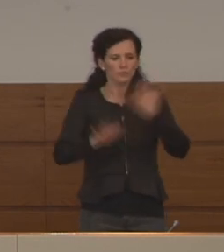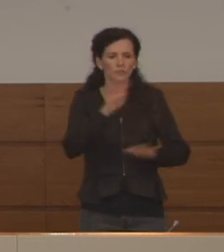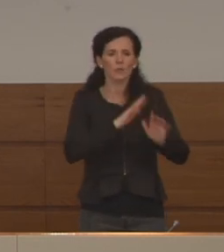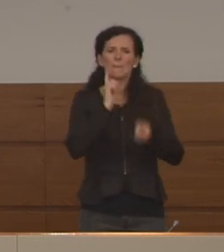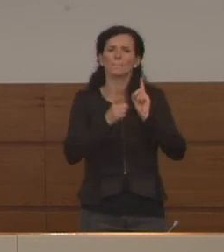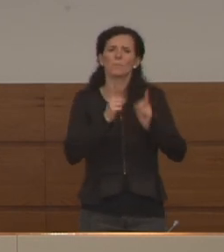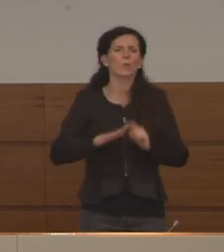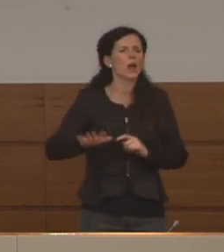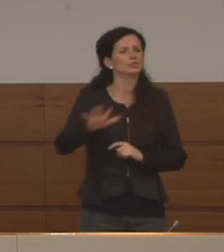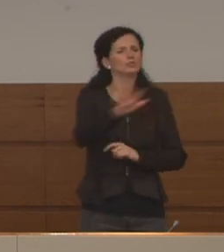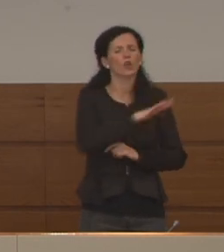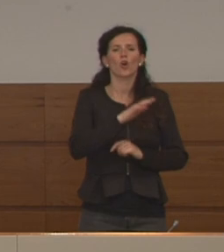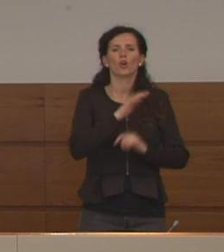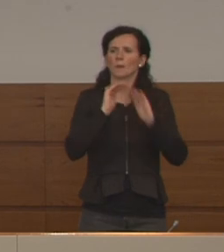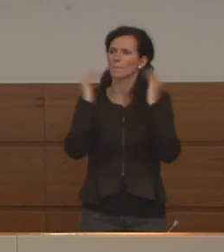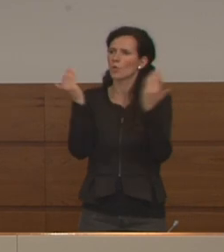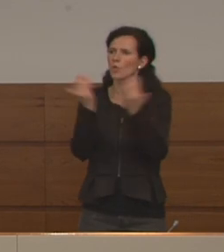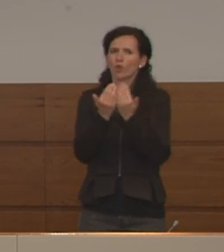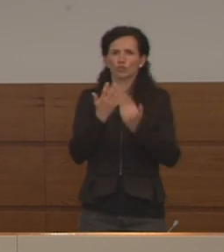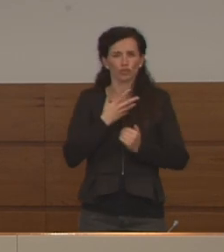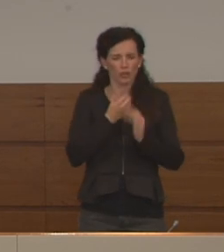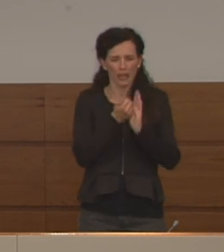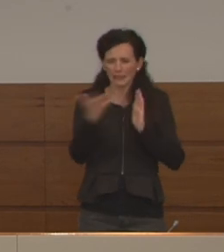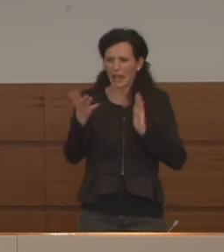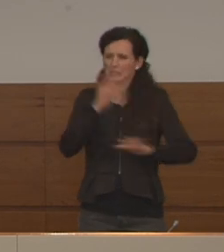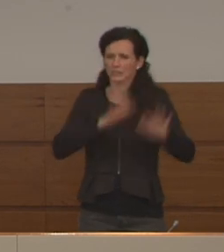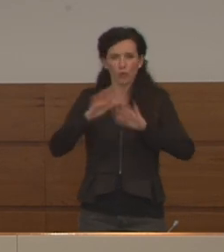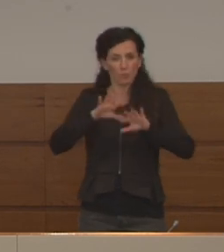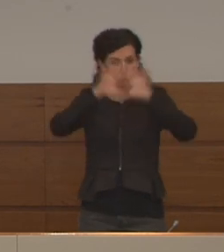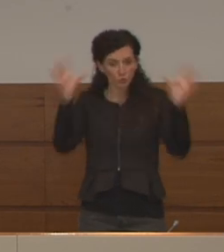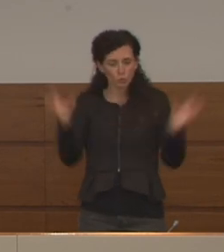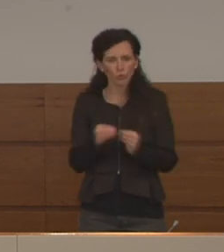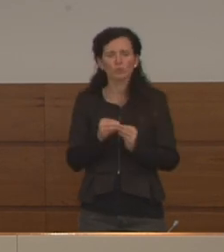paesi, avremo una normalizzazione delle curve.